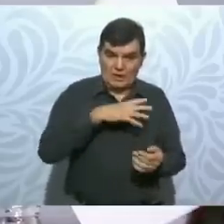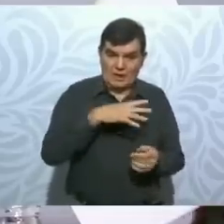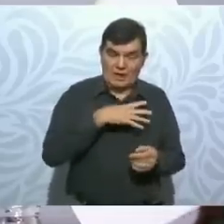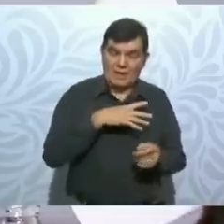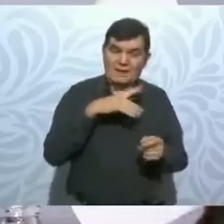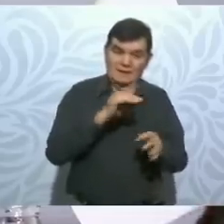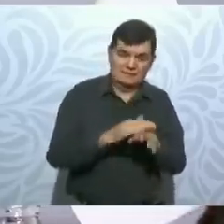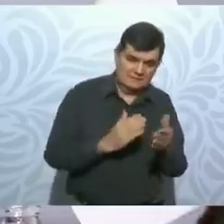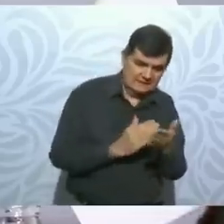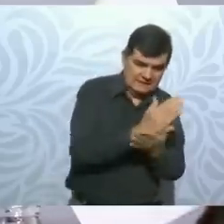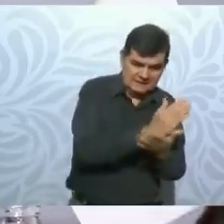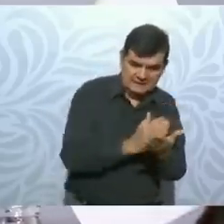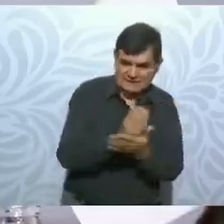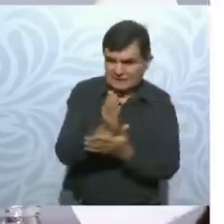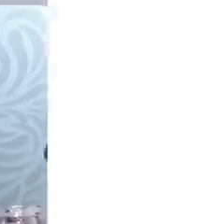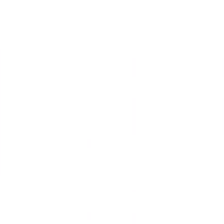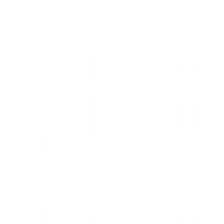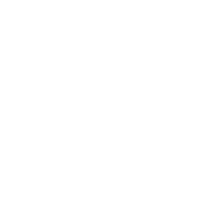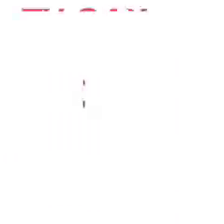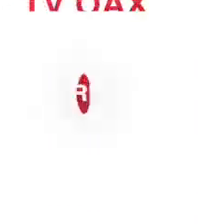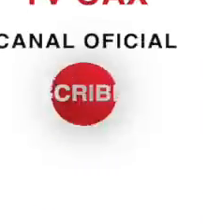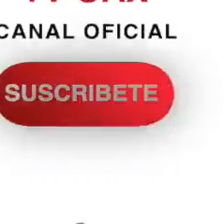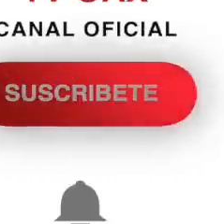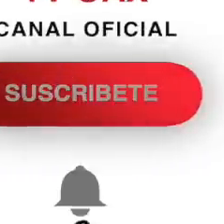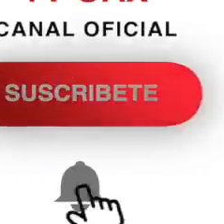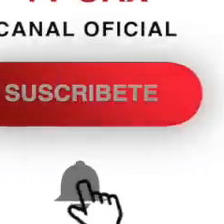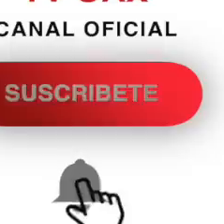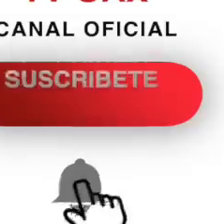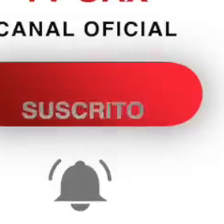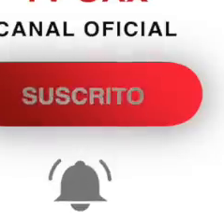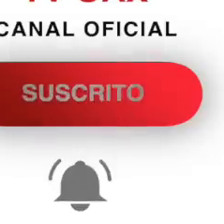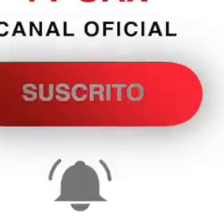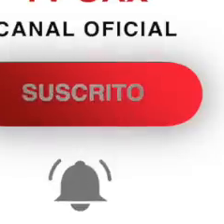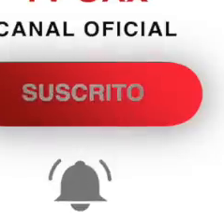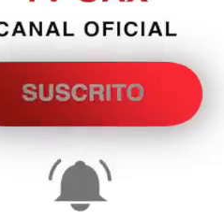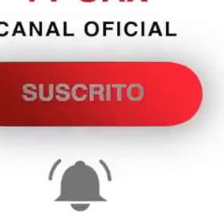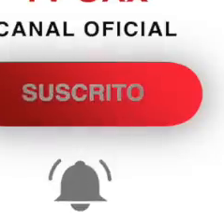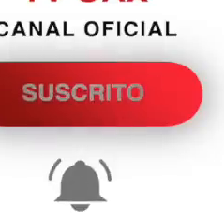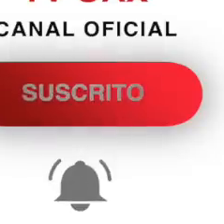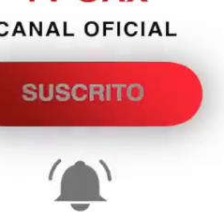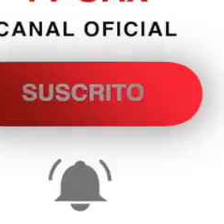programas prioritarios como el tener más y mejor policía a través de un desarrollo integral el